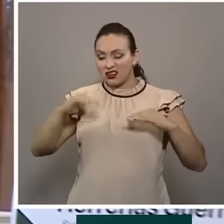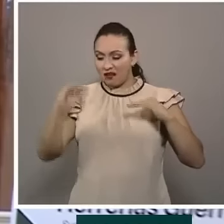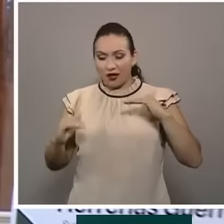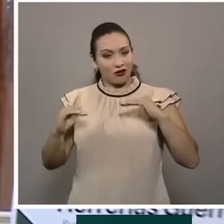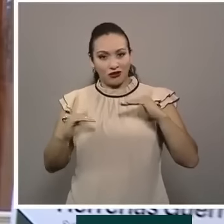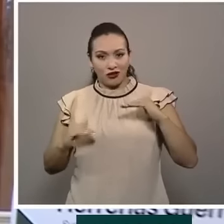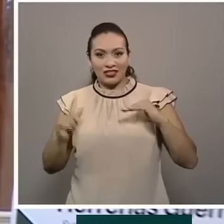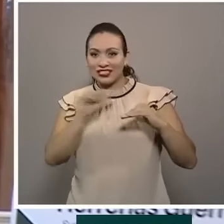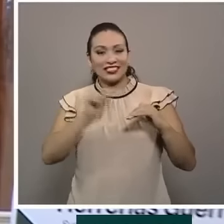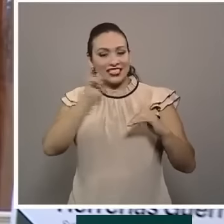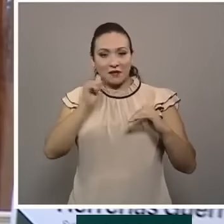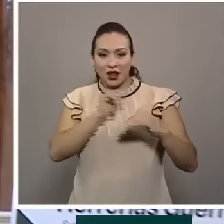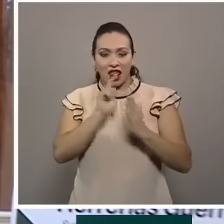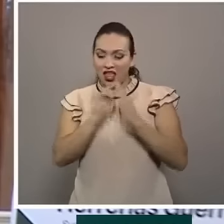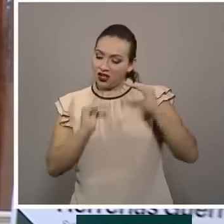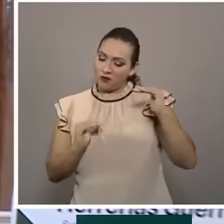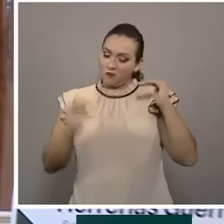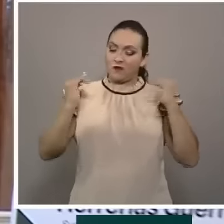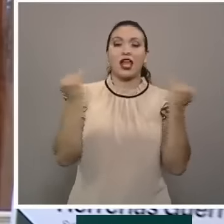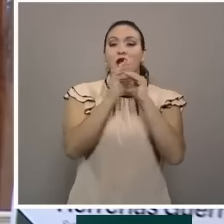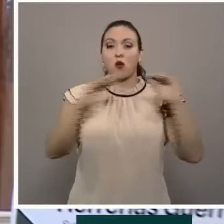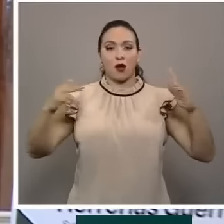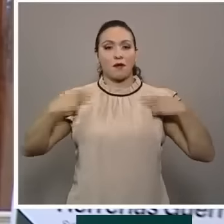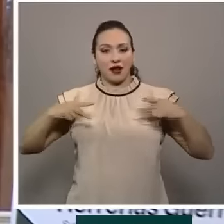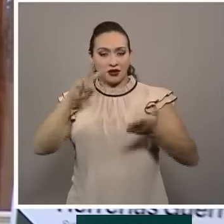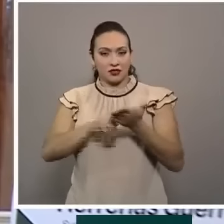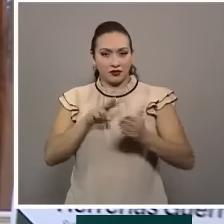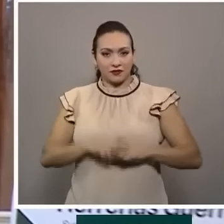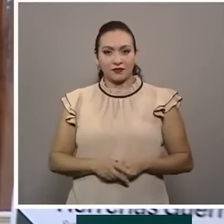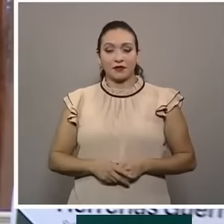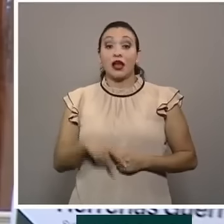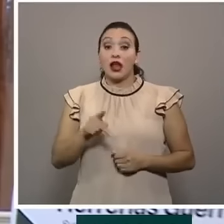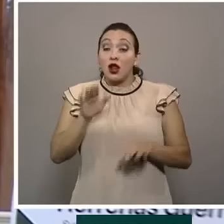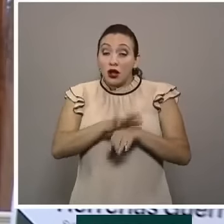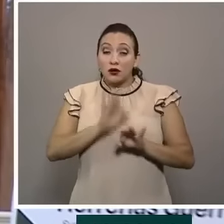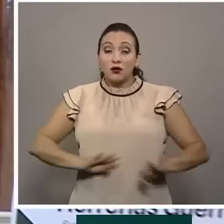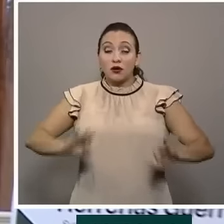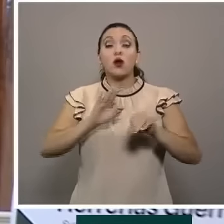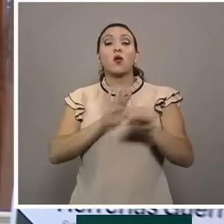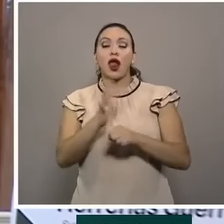pero lo más importante, me parece que es lograr la inclusión en México,